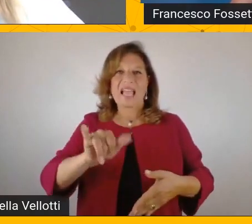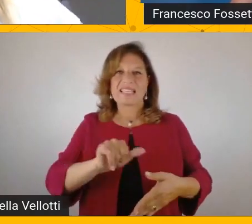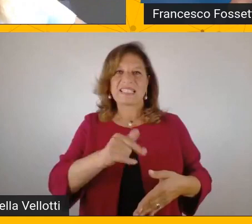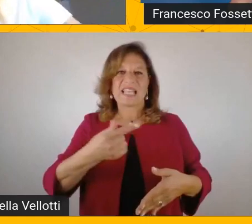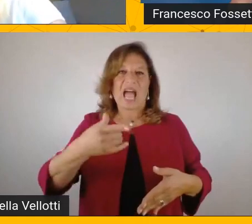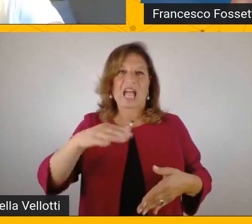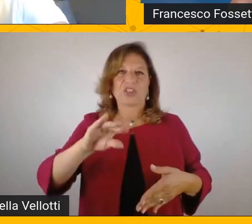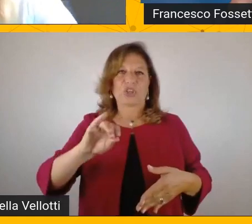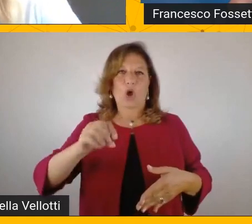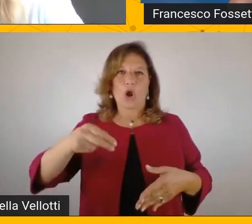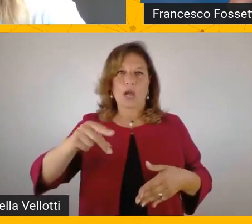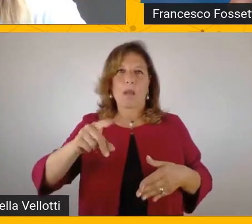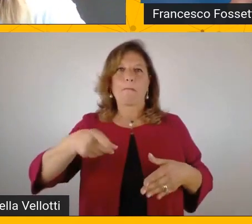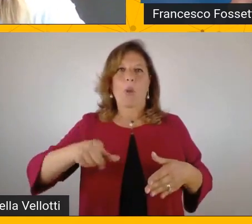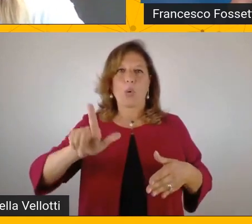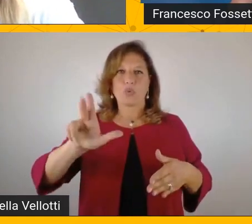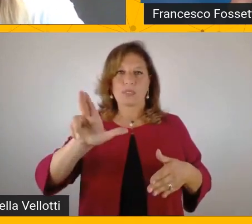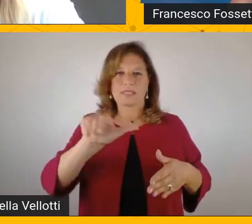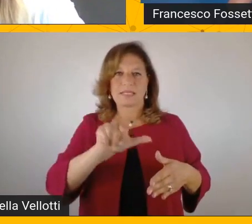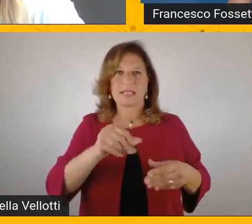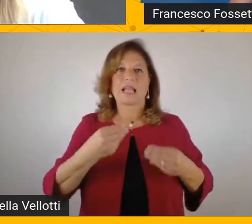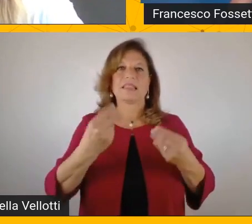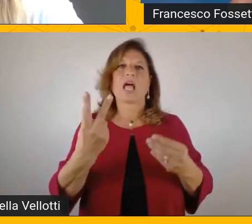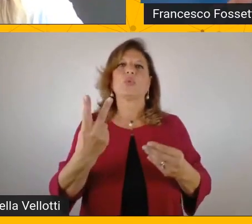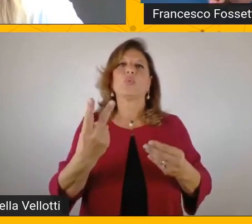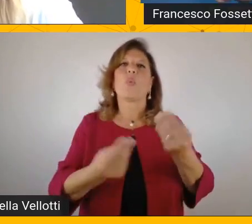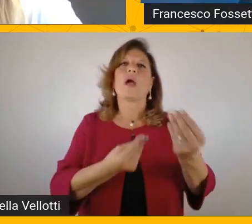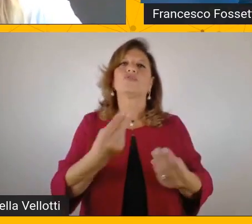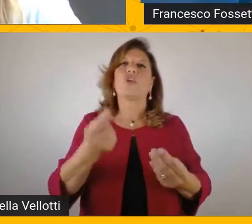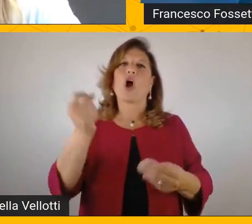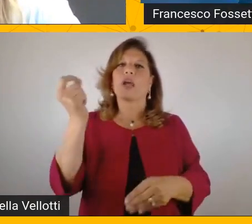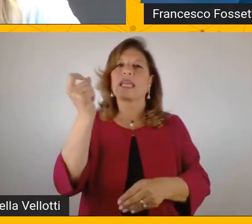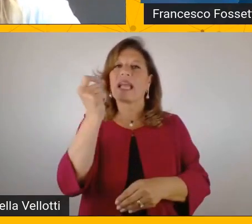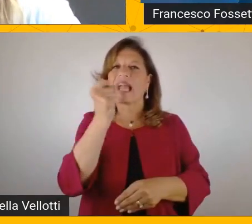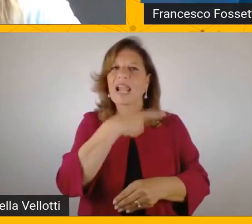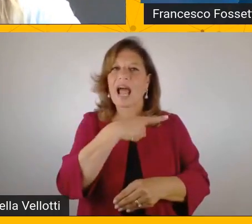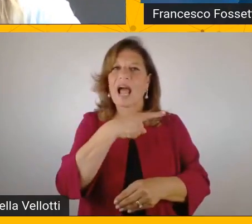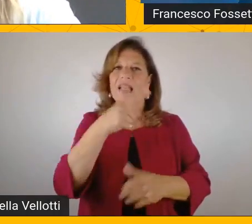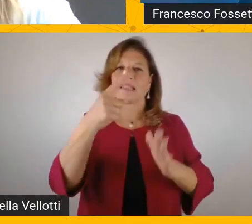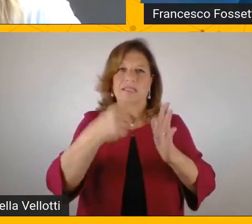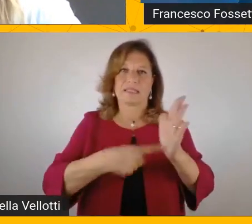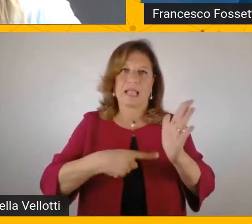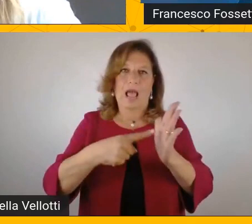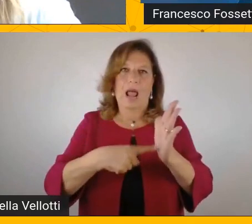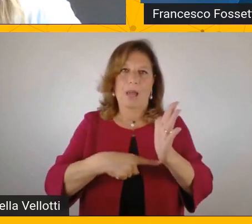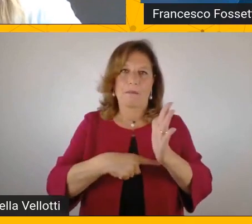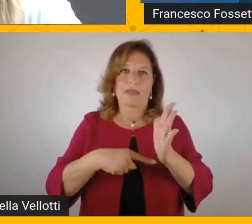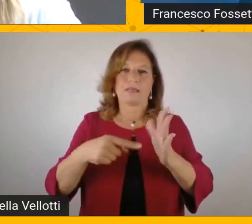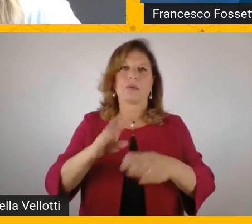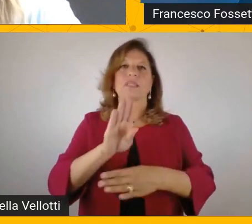giochi eh gratuiti se. Ehm